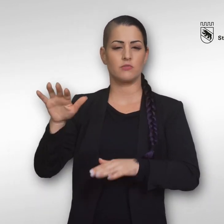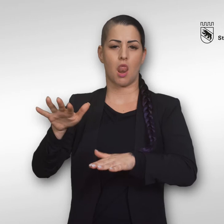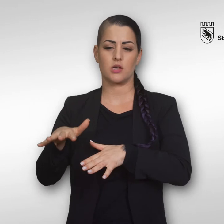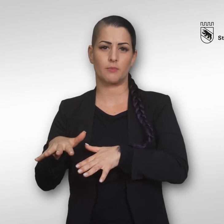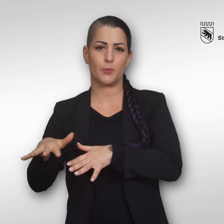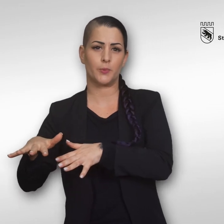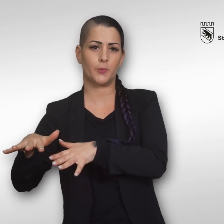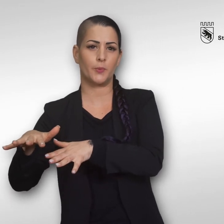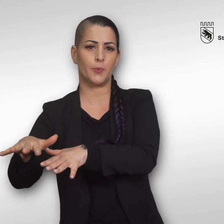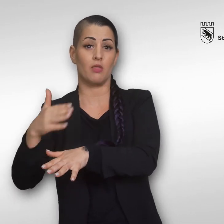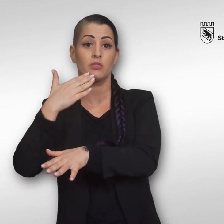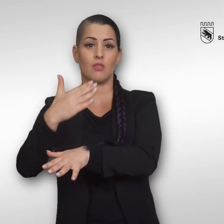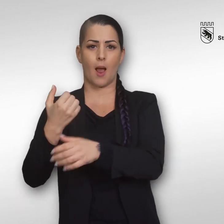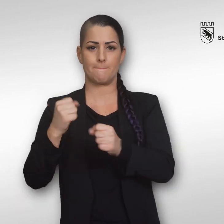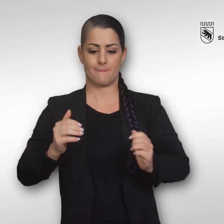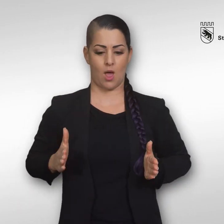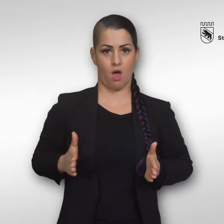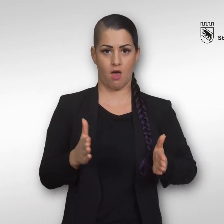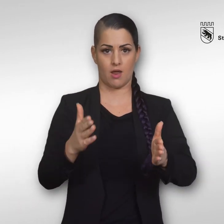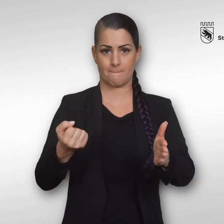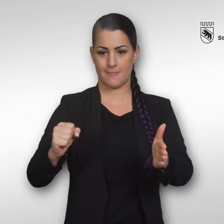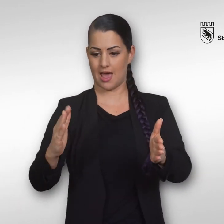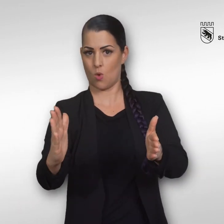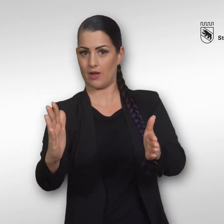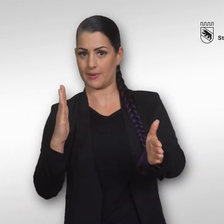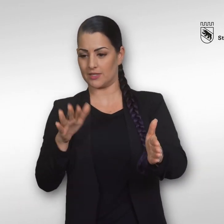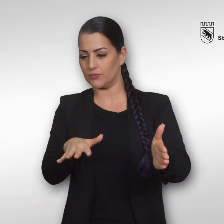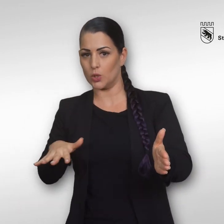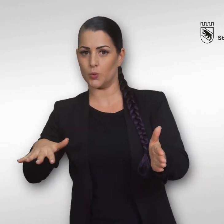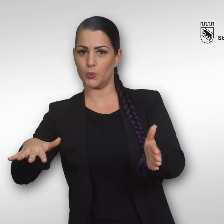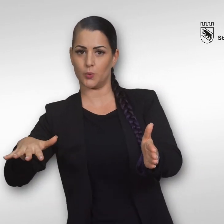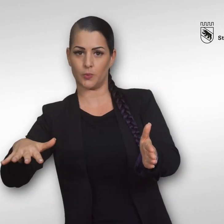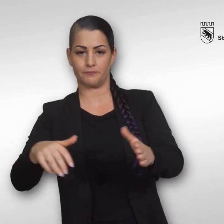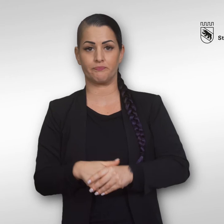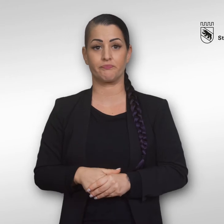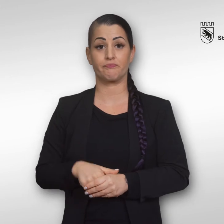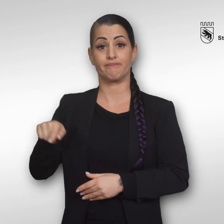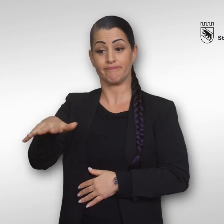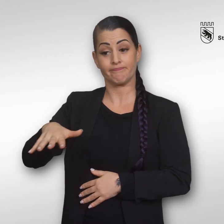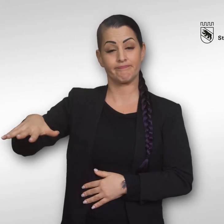Hier fliesst das Wasser dank einer baulichen Abgrenzung zur freien Aare etwas langsamer